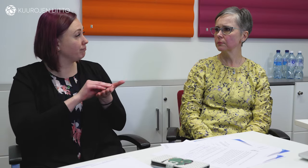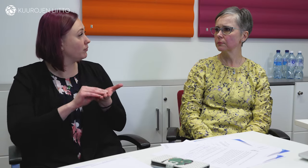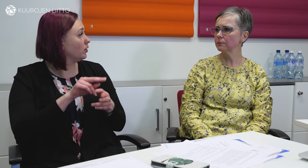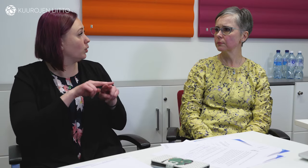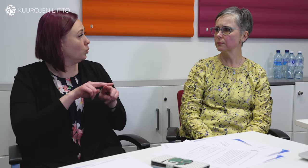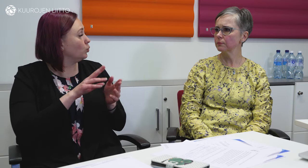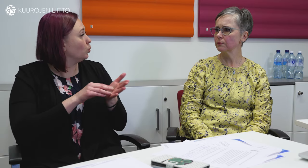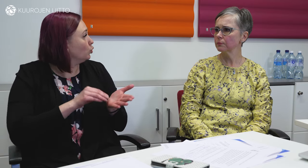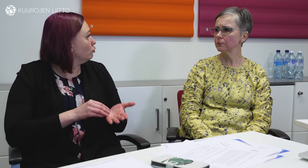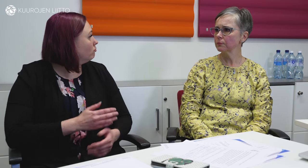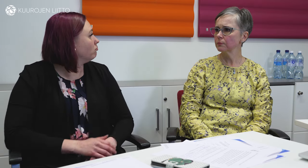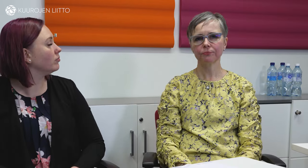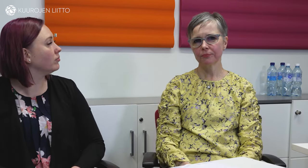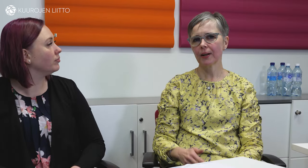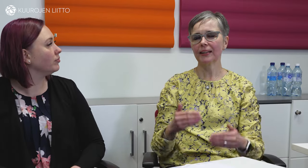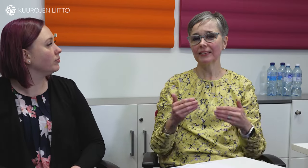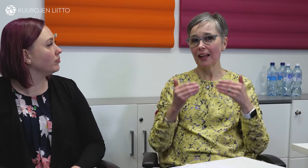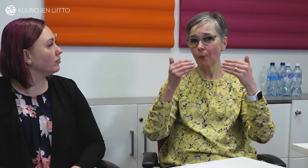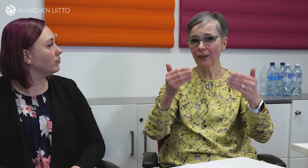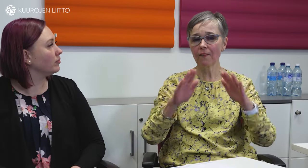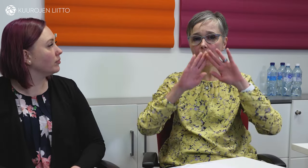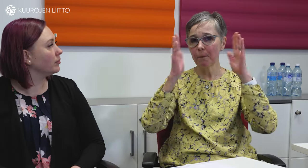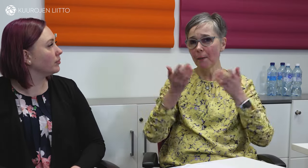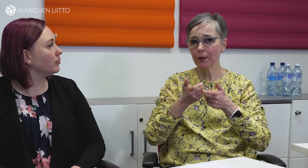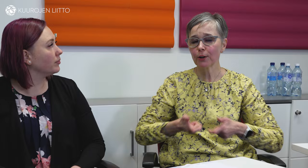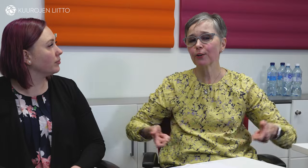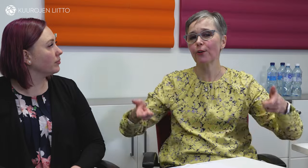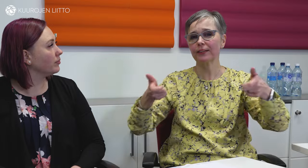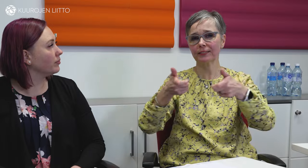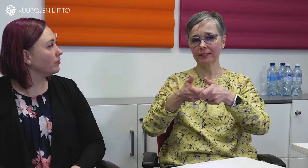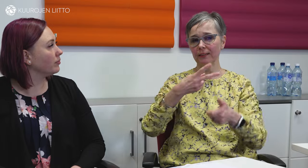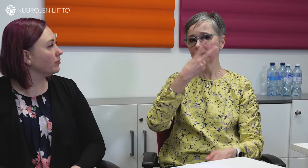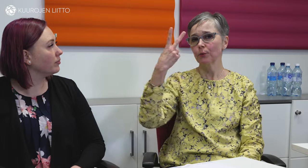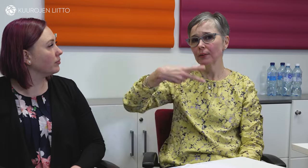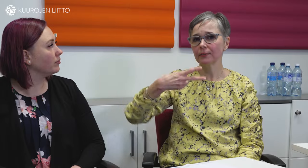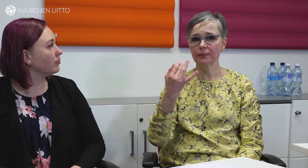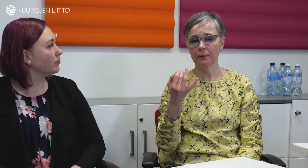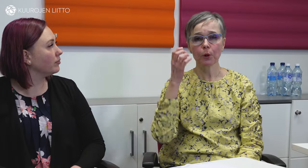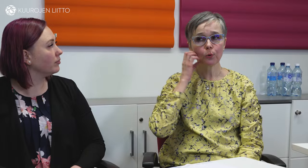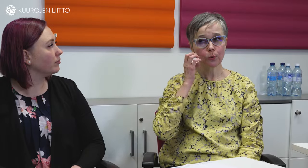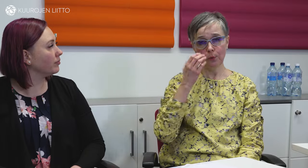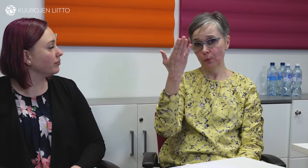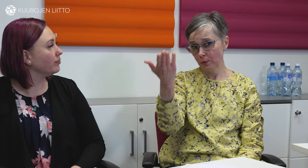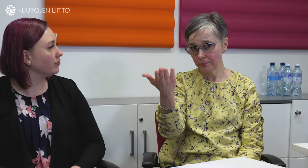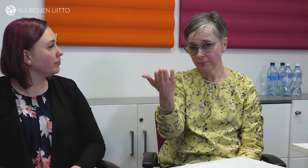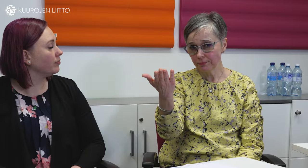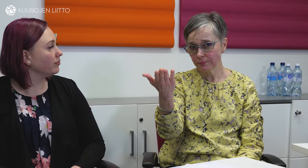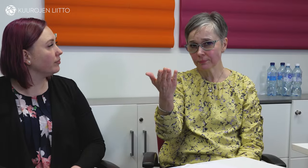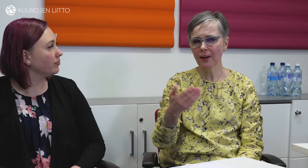Mitä kokouksessa sitten päätettiin? Vuoden 2027 maailmankongressi tullaan edelleen järjestämään UAE:ssa -